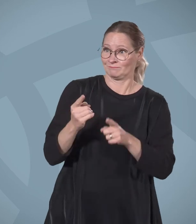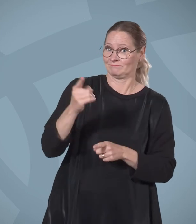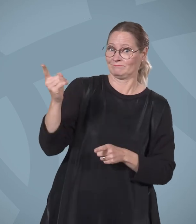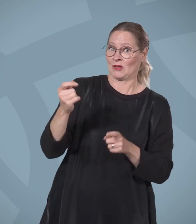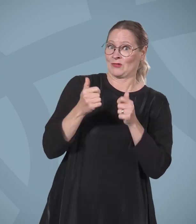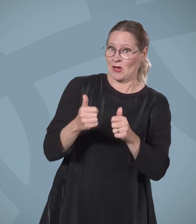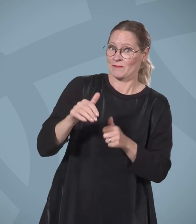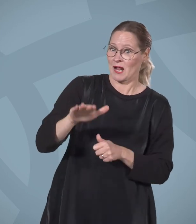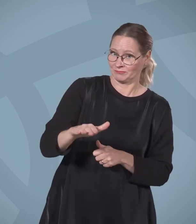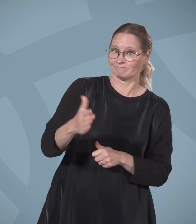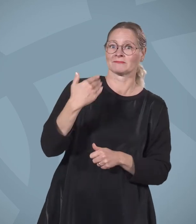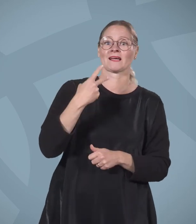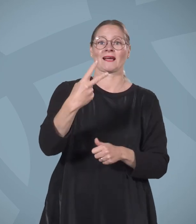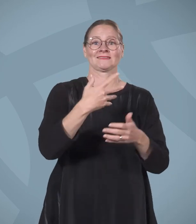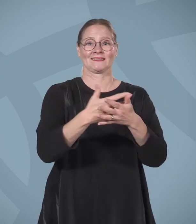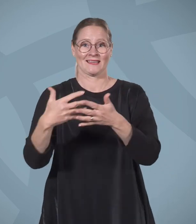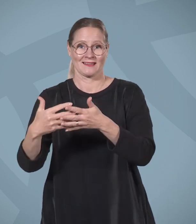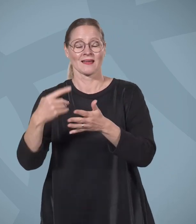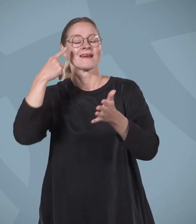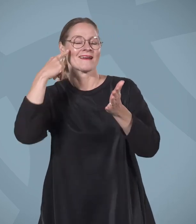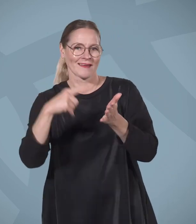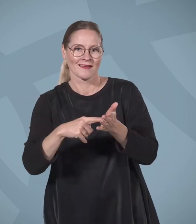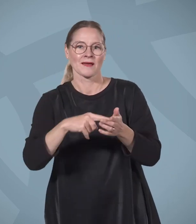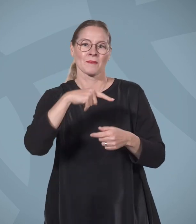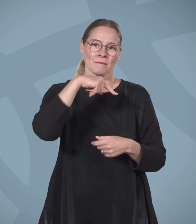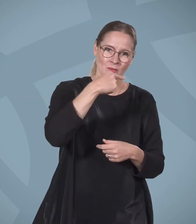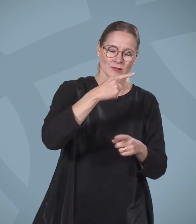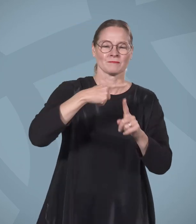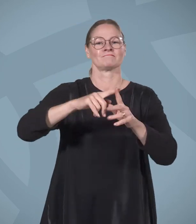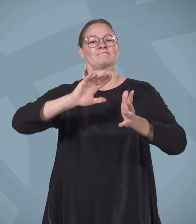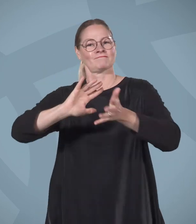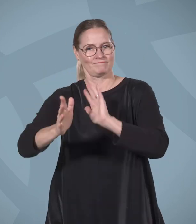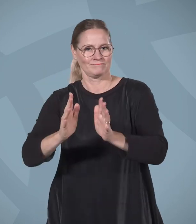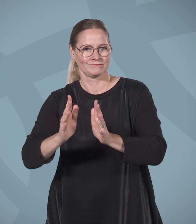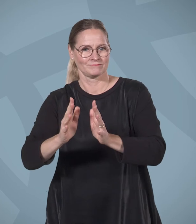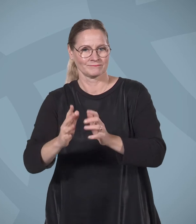mikäli toivovat lapsesta kaksikielistä (puhuttu kieli + viittomakieli).